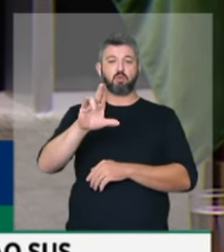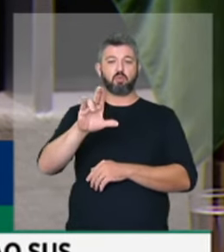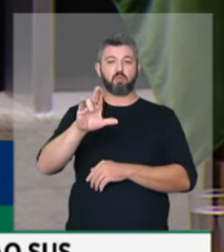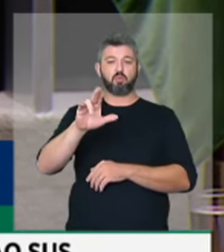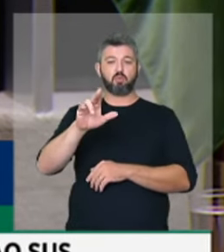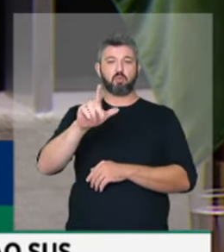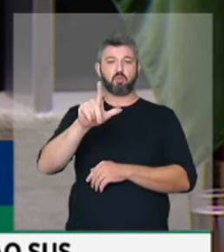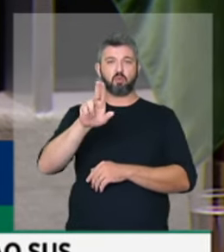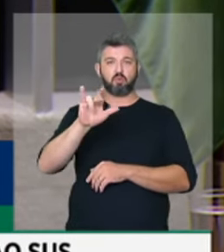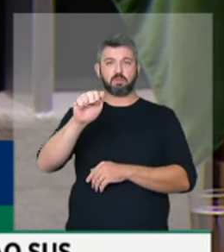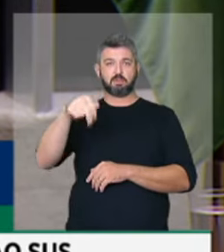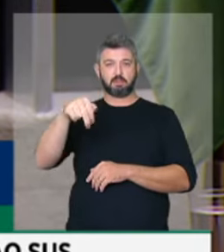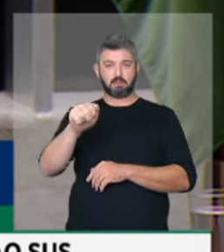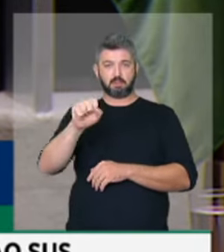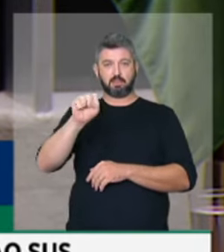LUCIANA SANTOS, E NA PRESENÇA DO MEU LÍDER BOHN GASS EU